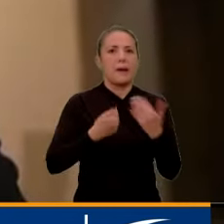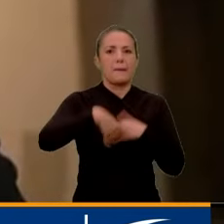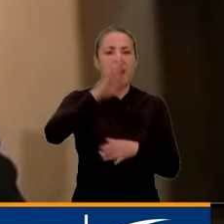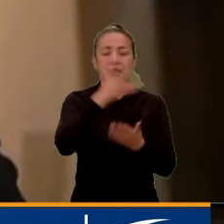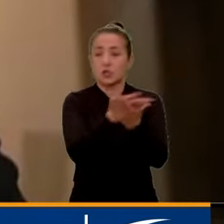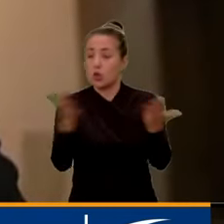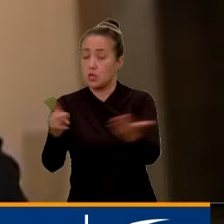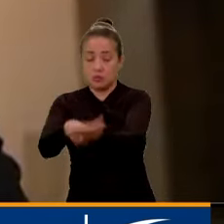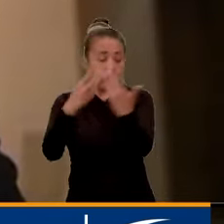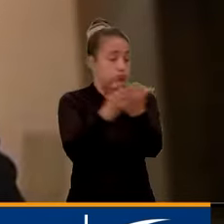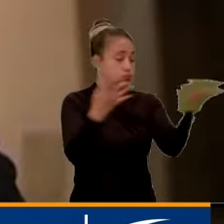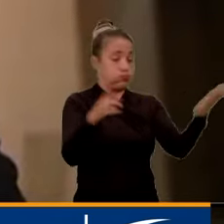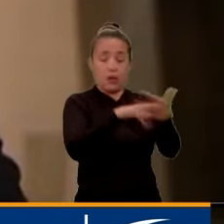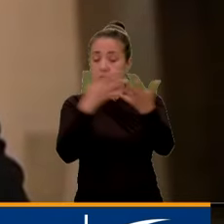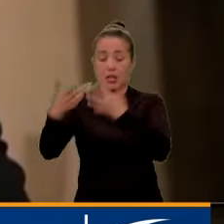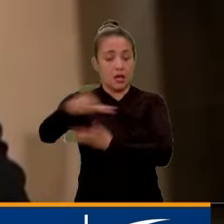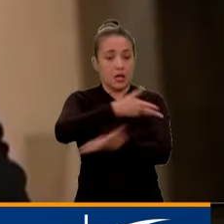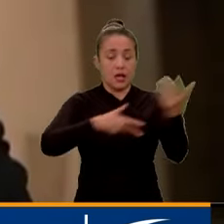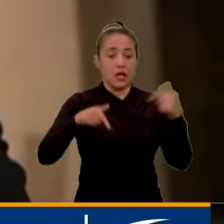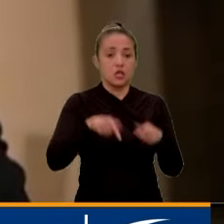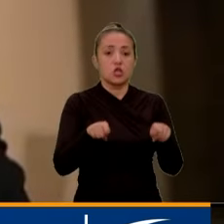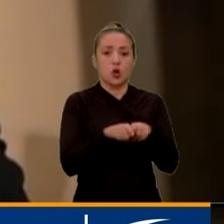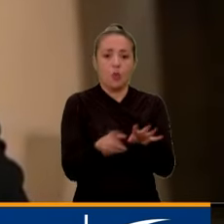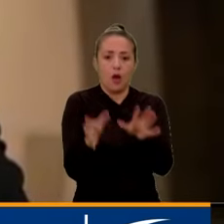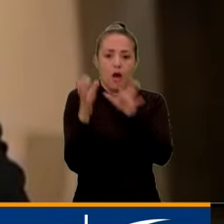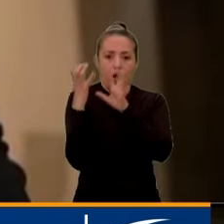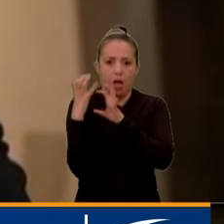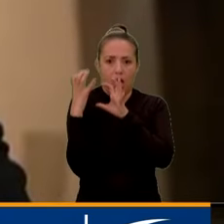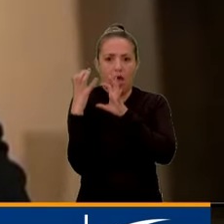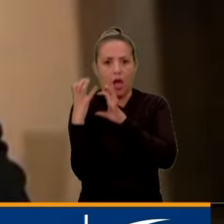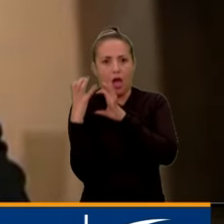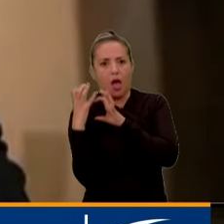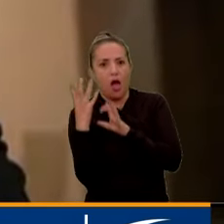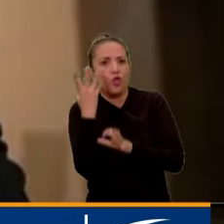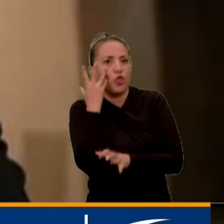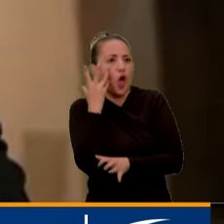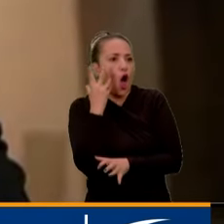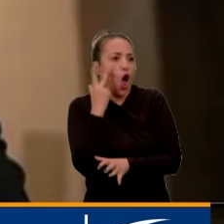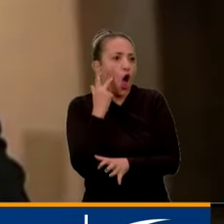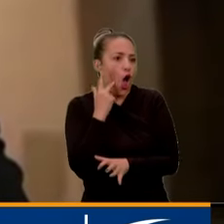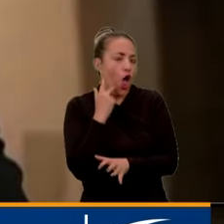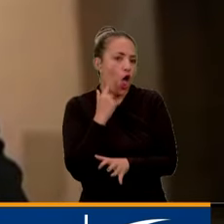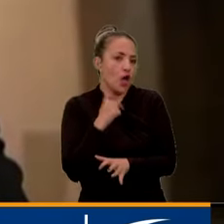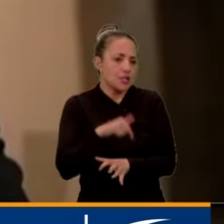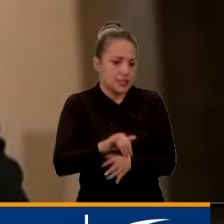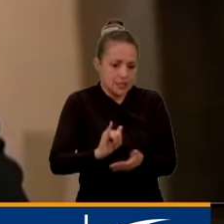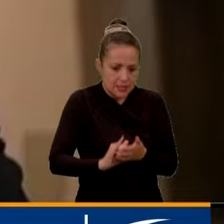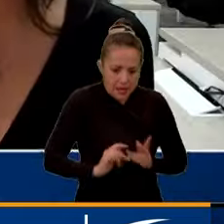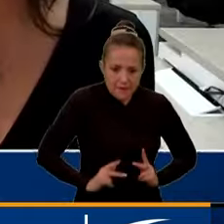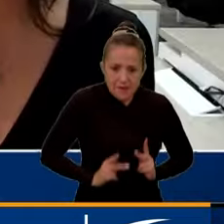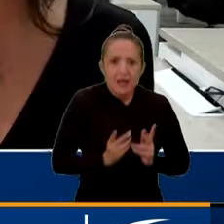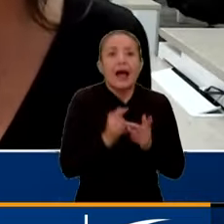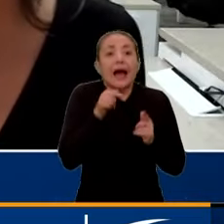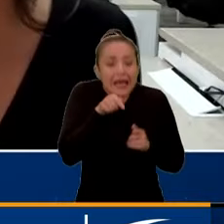exponemos, con la falta de sueño, la sobreexposición a